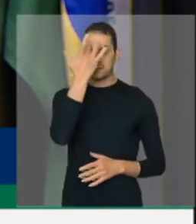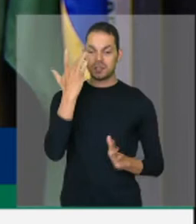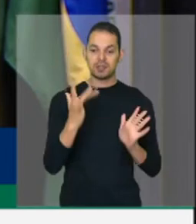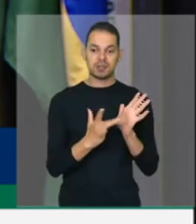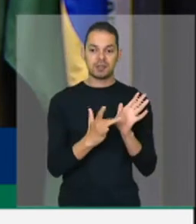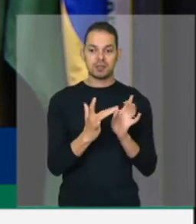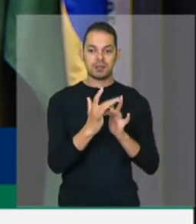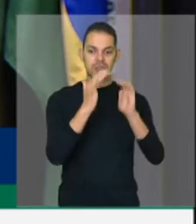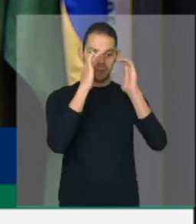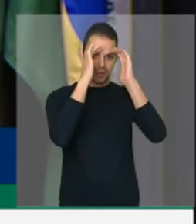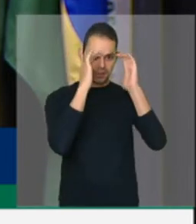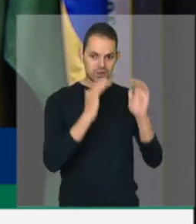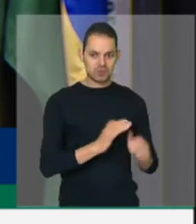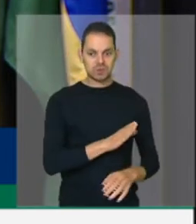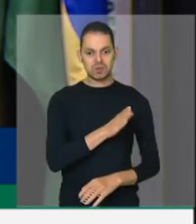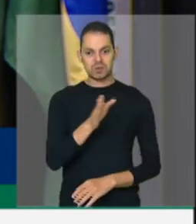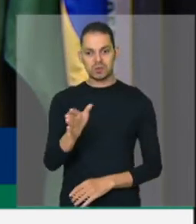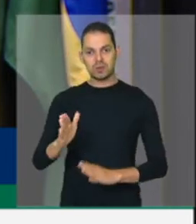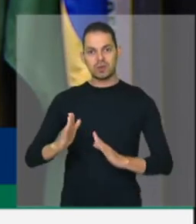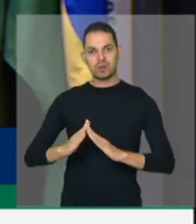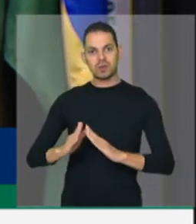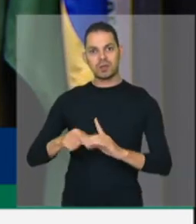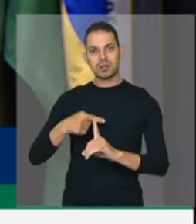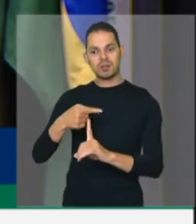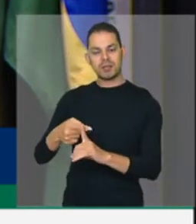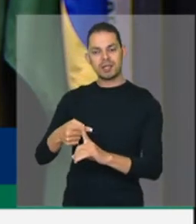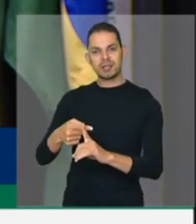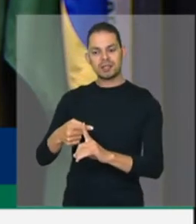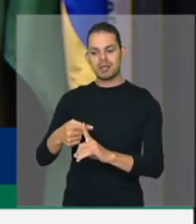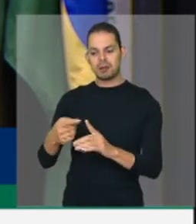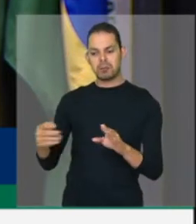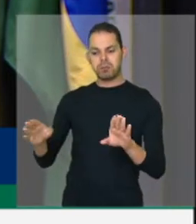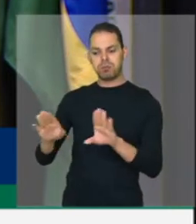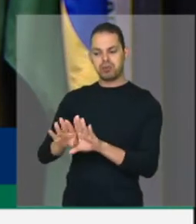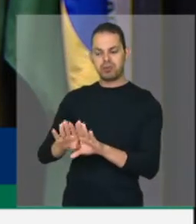CRISTÃO ESTAR NA IGREJA. ENTÃO LACRAR A IGREJA NÃO EVITOU QUE A PANDEMIA MATASSE MAIS GENTE, QUE ELA AVANÇ